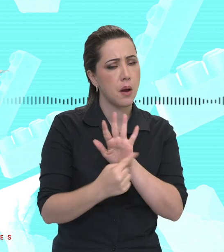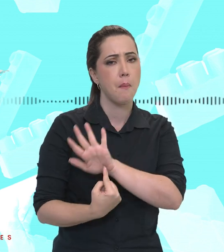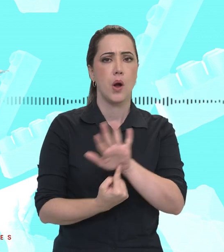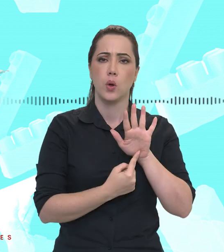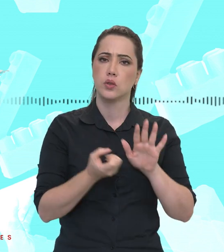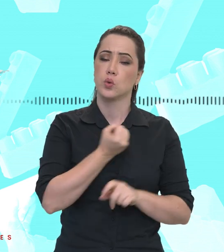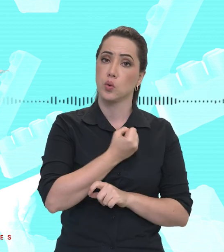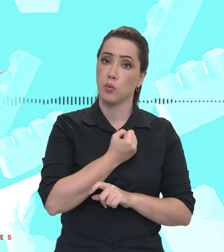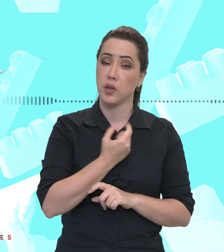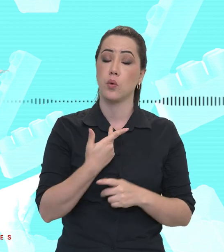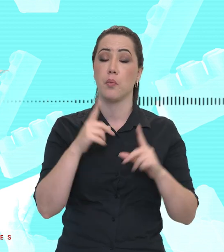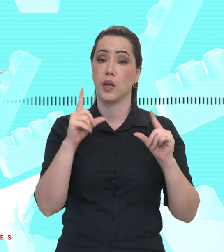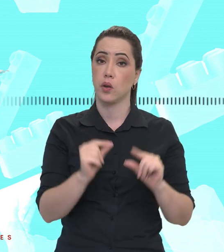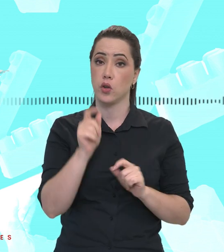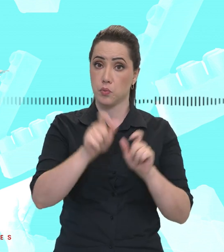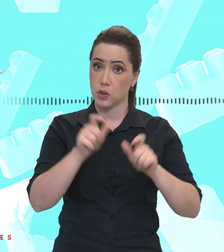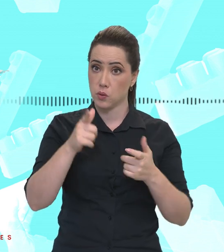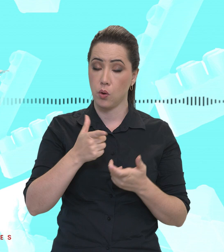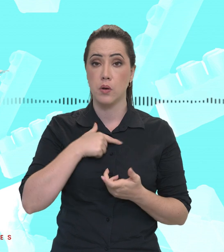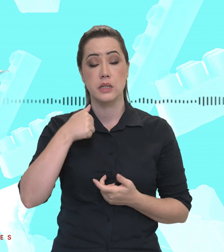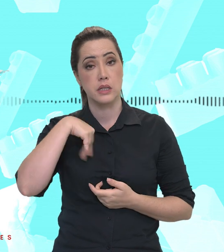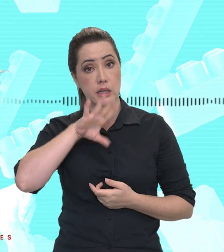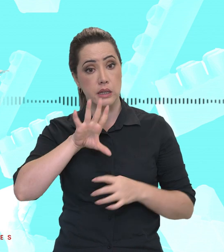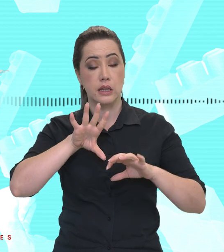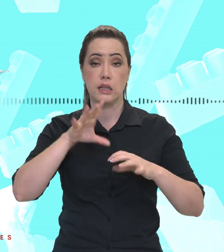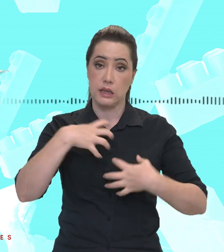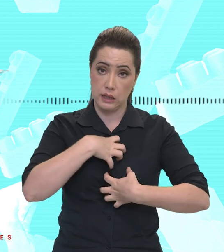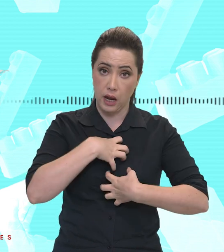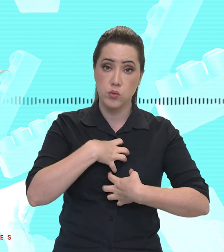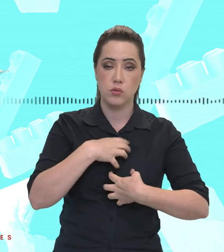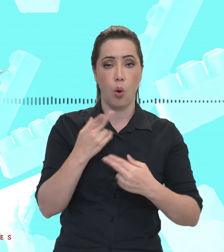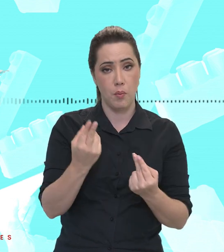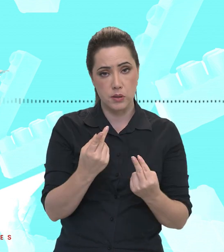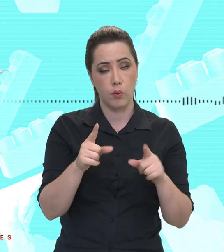atenção para a subnotificação da Síndrome. Em artigo revisado por pares de cientistas